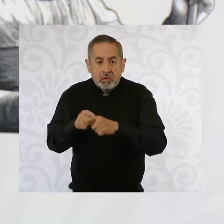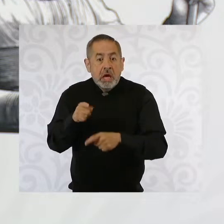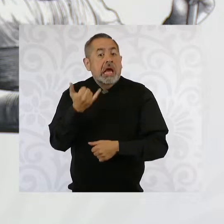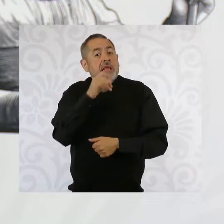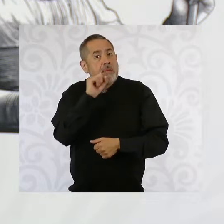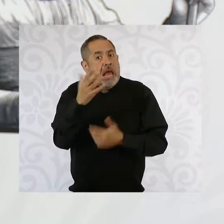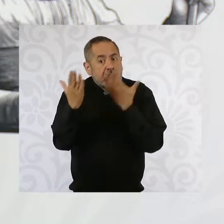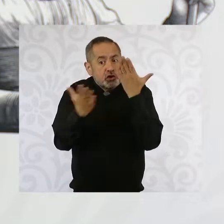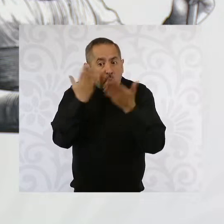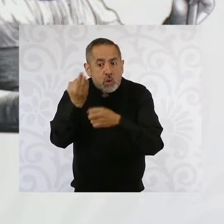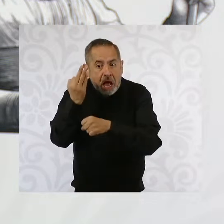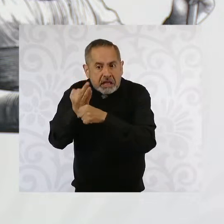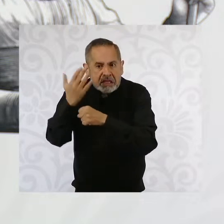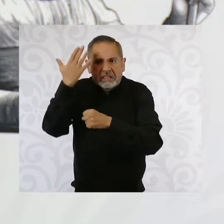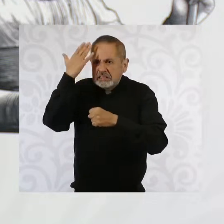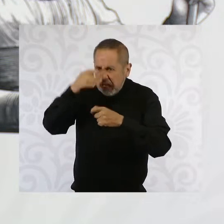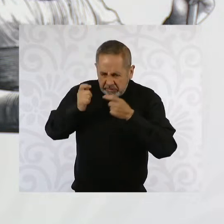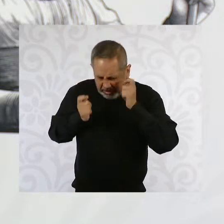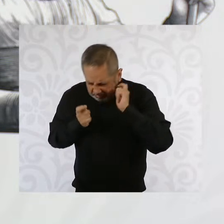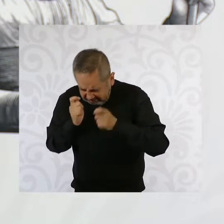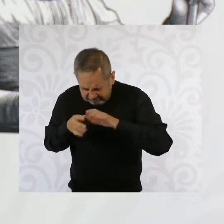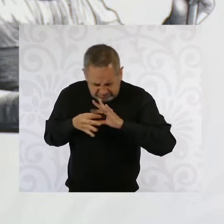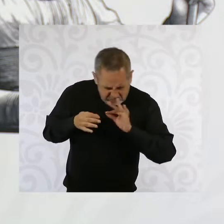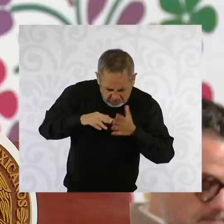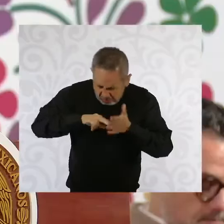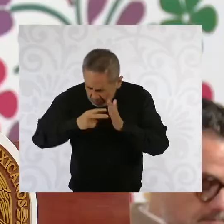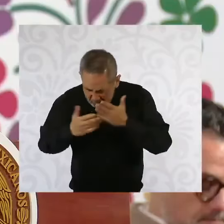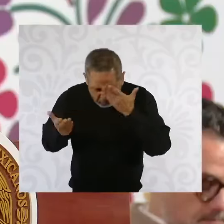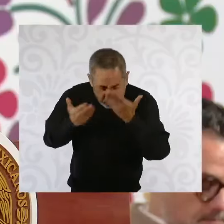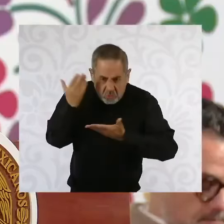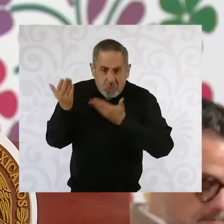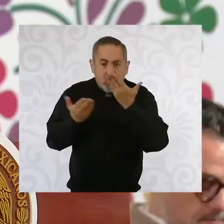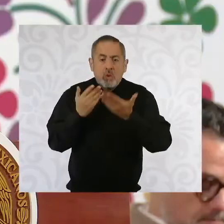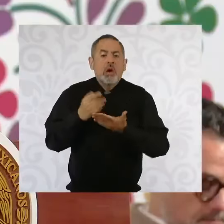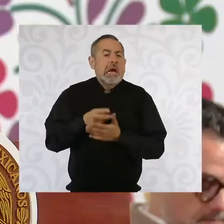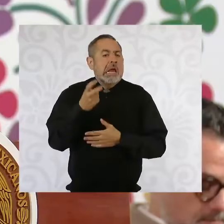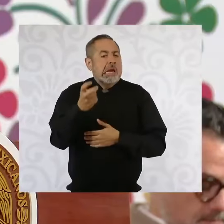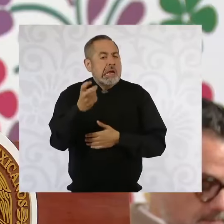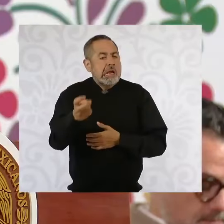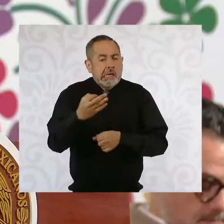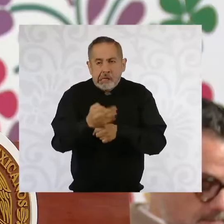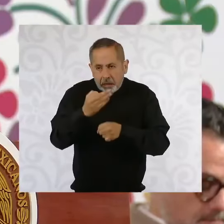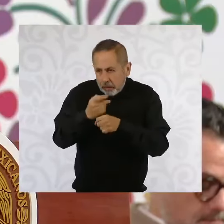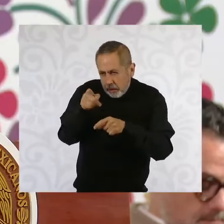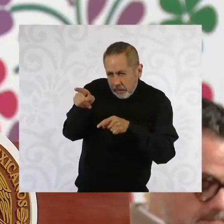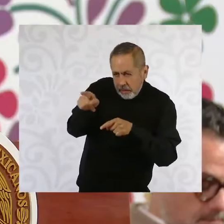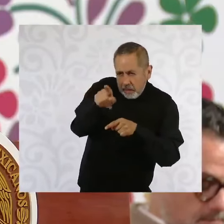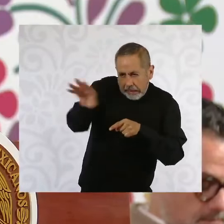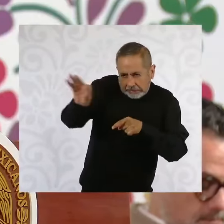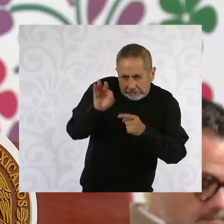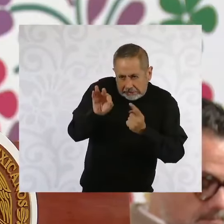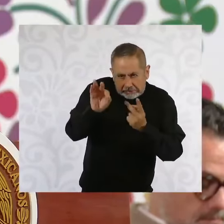que están trabajando sobre vehículos eléctricos entonces seleccionó un equipo de trabajo que 100%